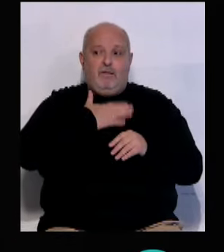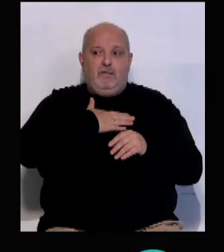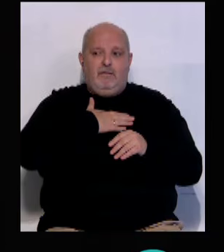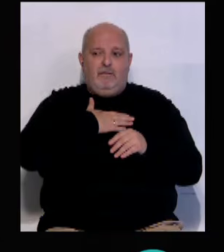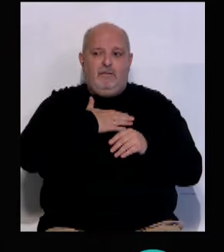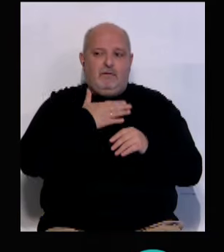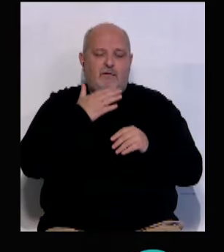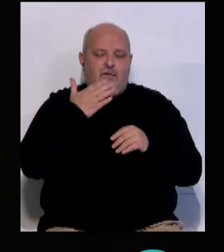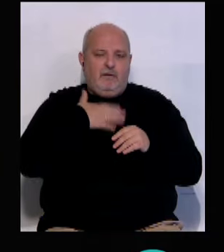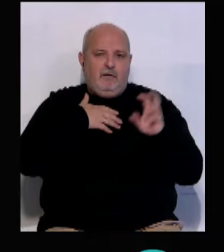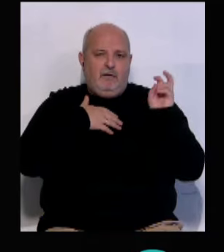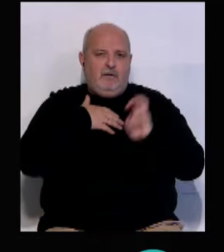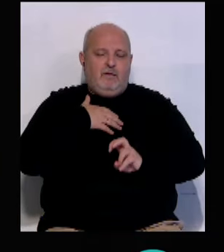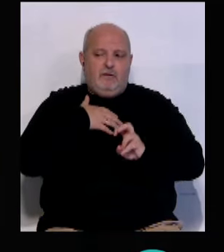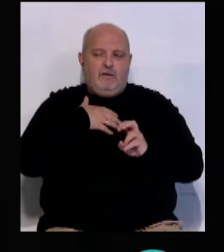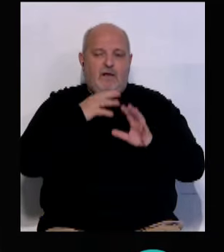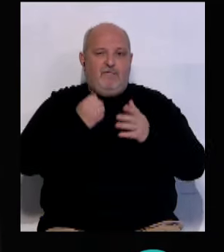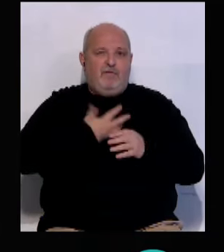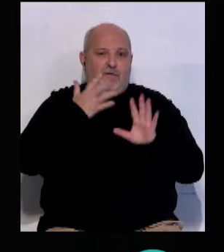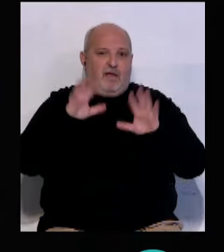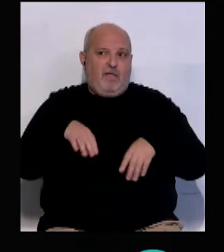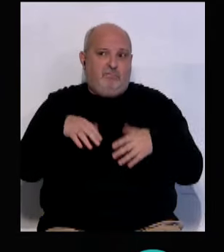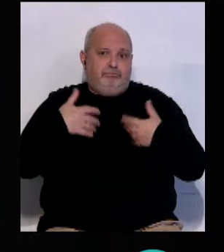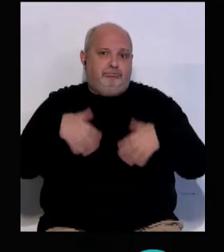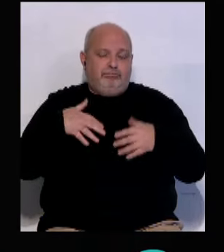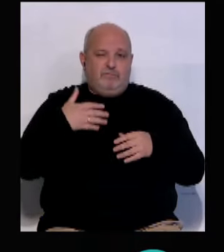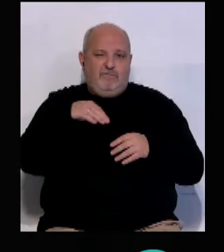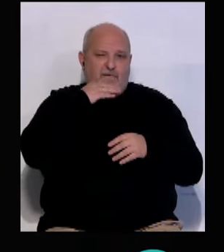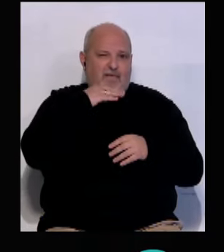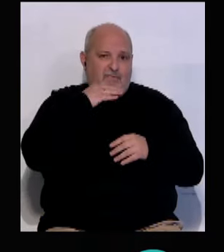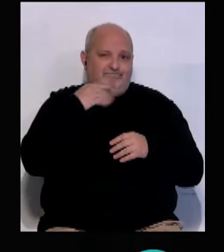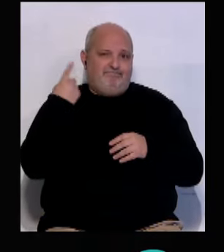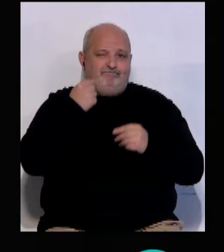la afición de Cádiz es afición de Cádiz sube a alguna cosilla de tal los jugadores del Cádiz de